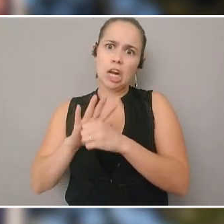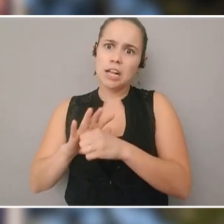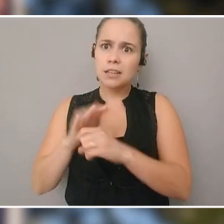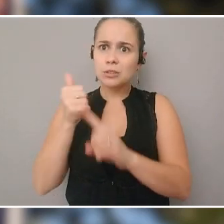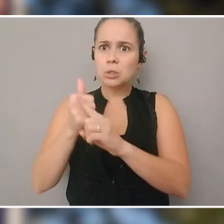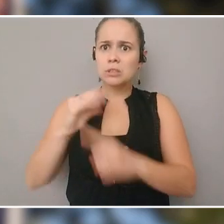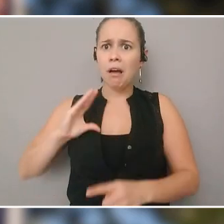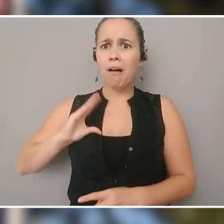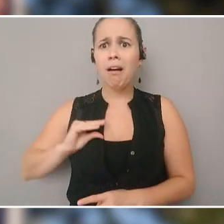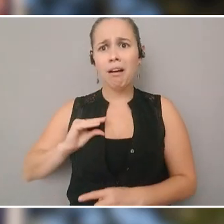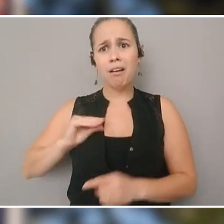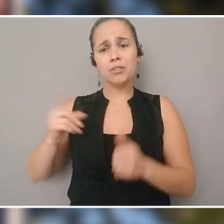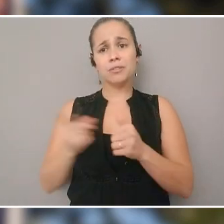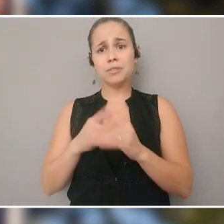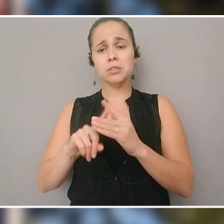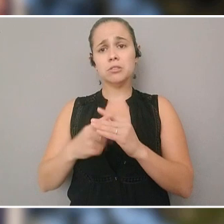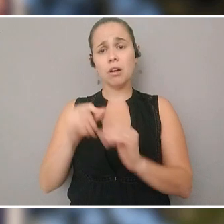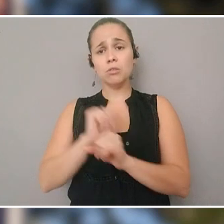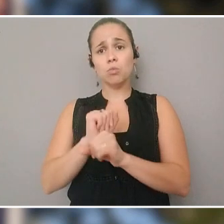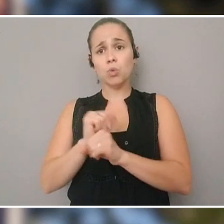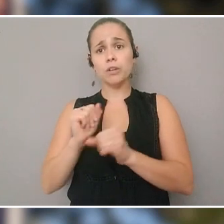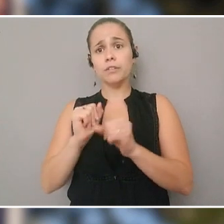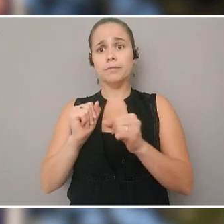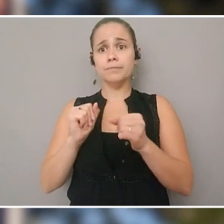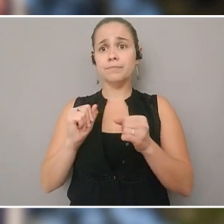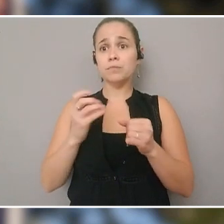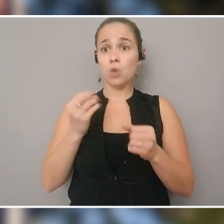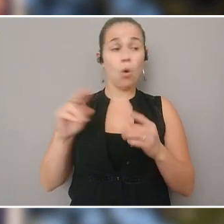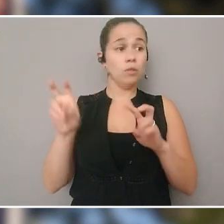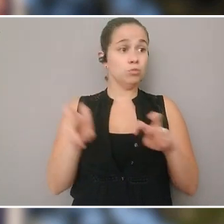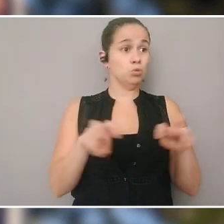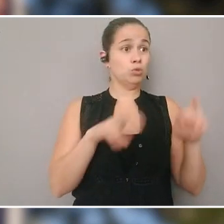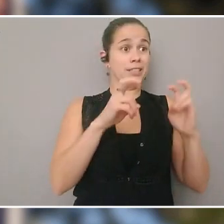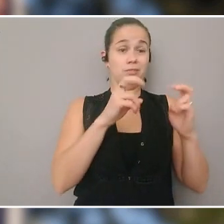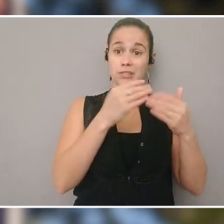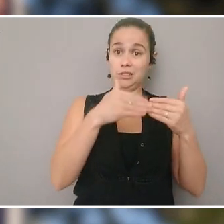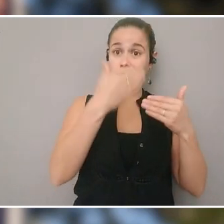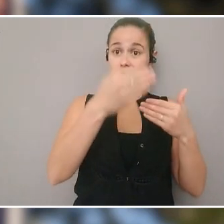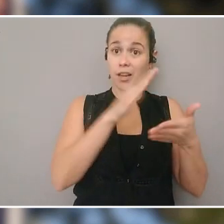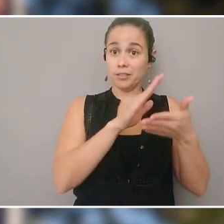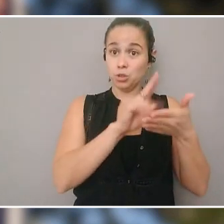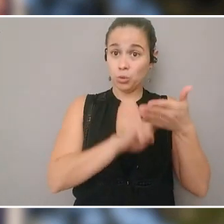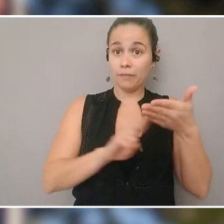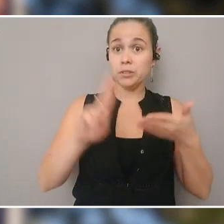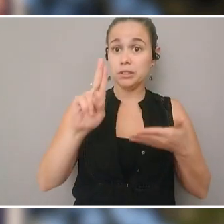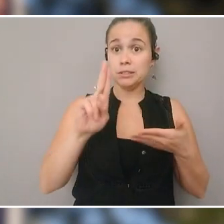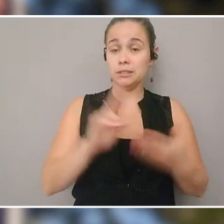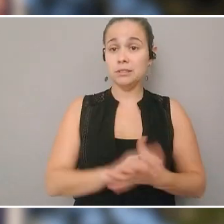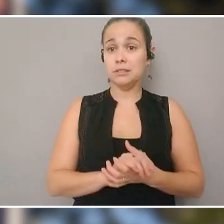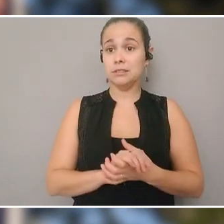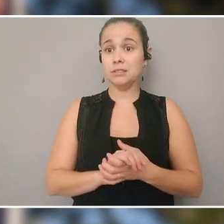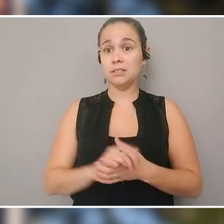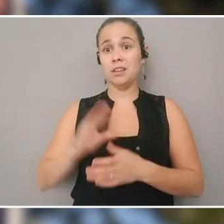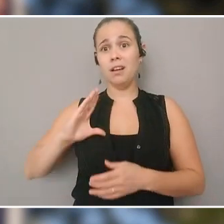mano de obra o transición a sus estudios a una universidad de cuatro años. Siendo